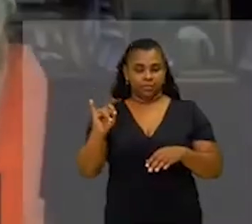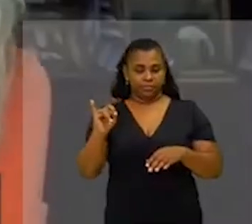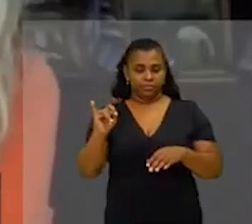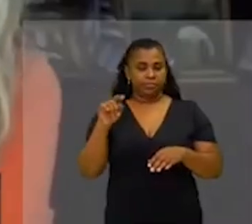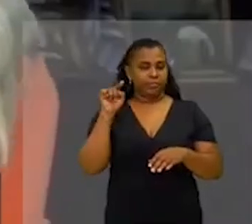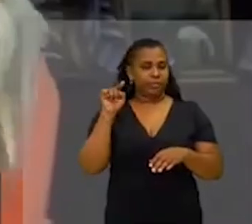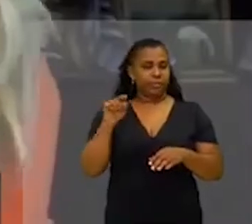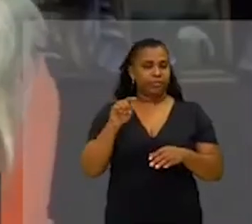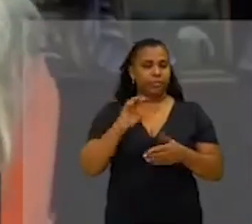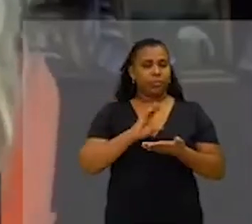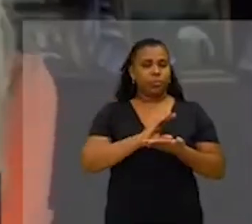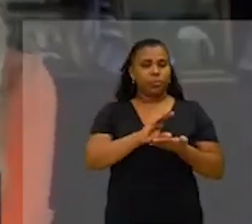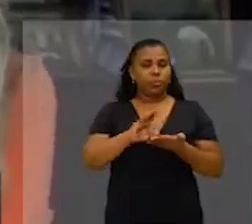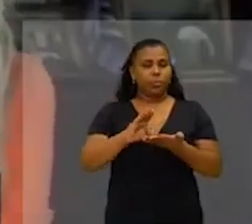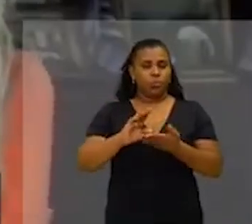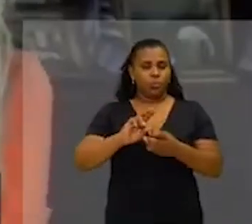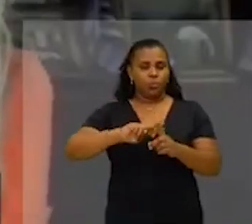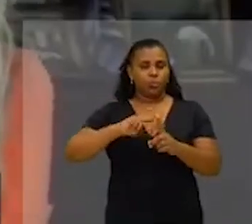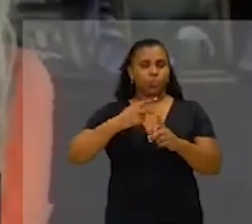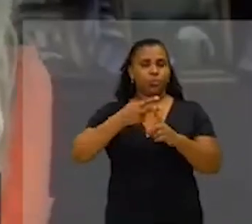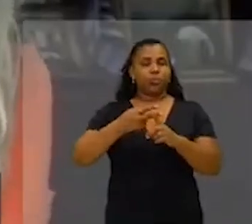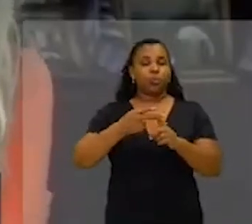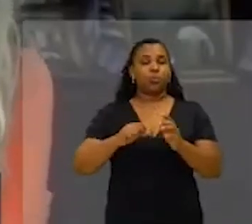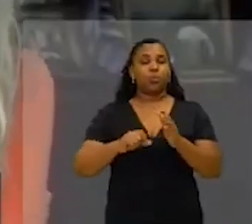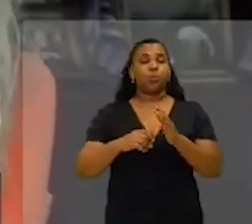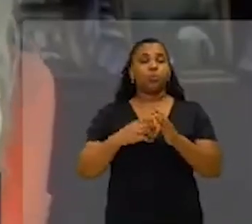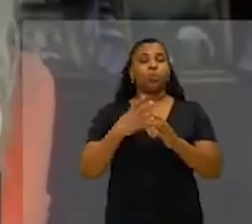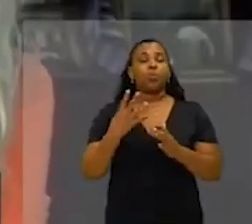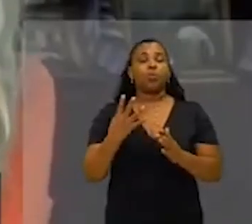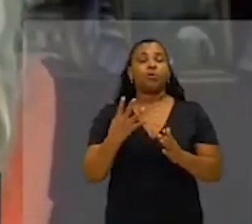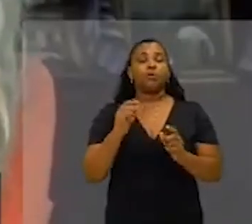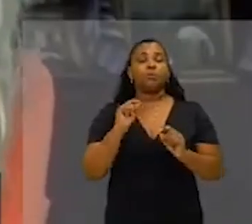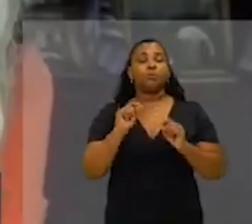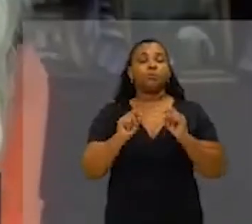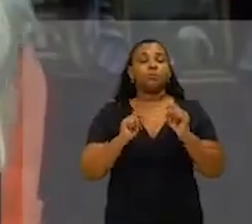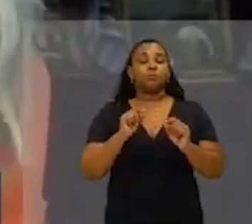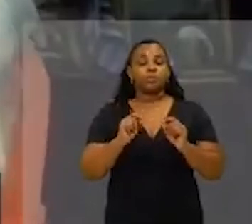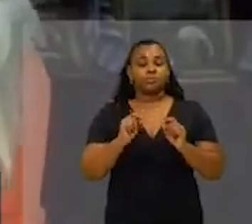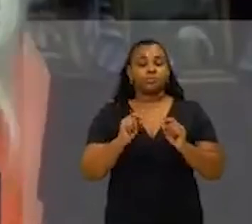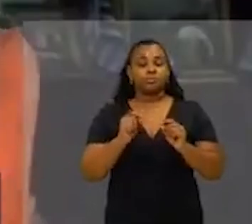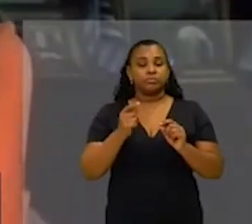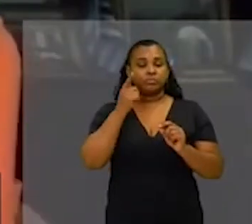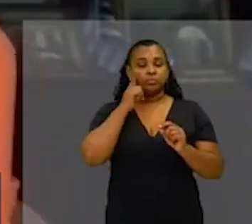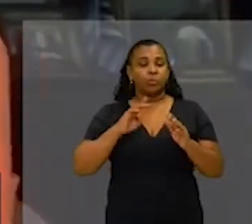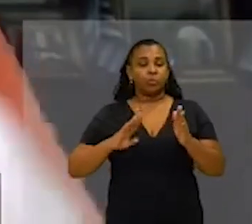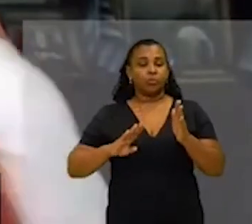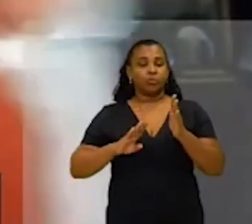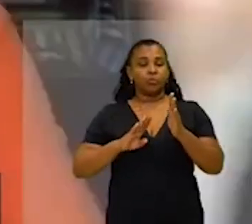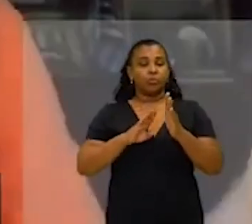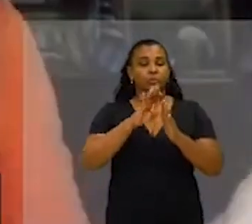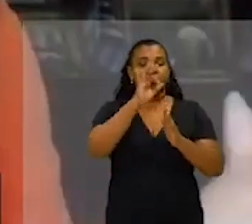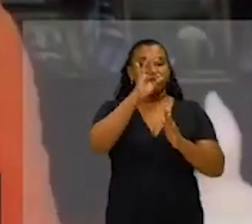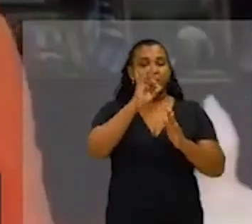vai ser recebido em dobro Quando tivermos o alcance de um percentual mínimo então é uma